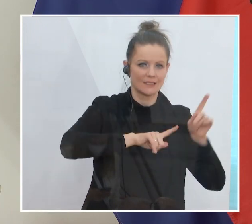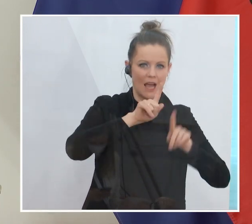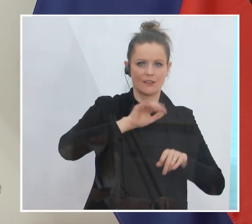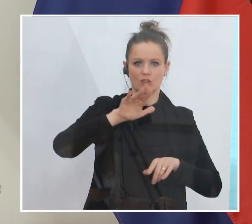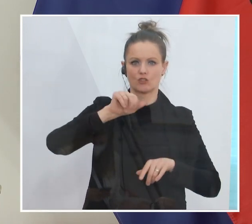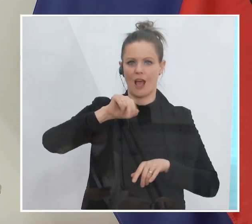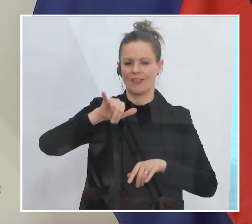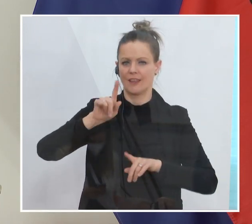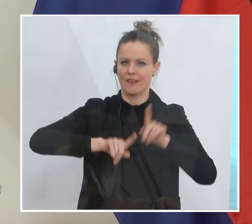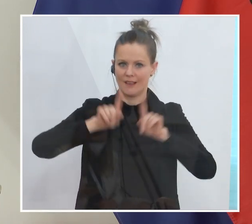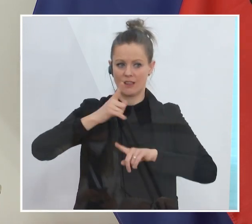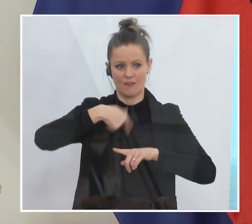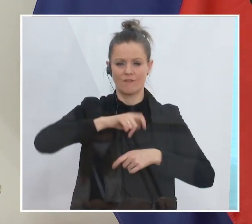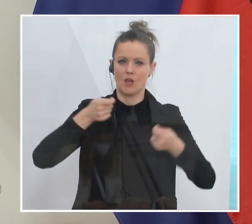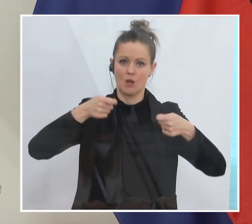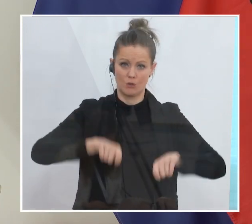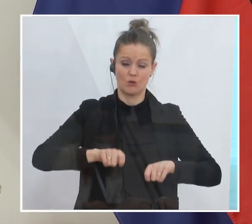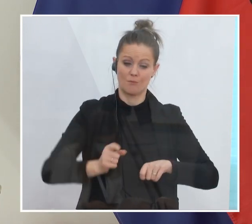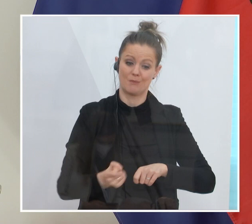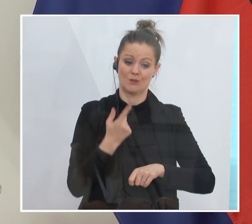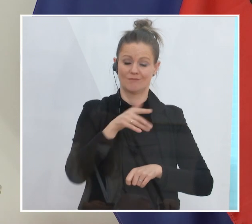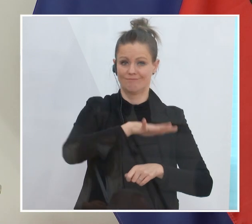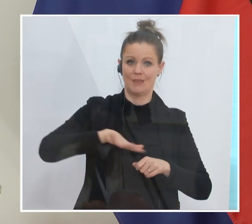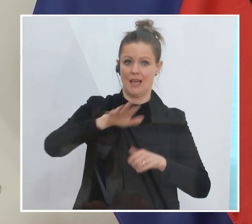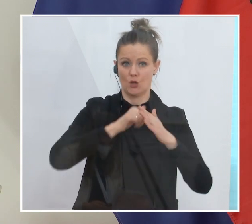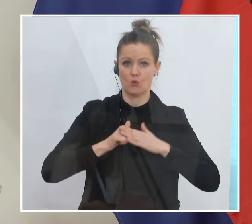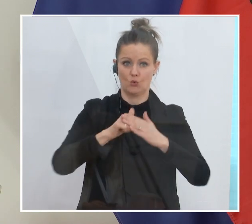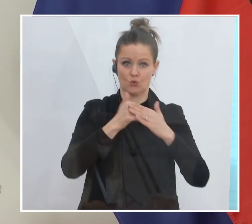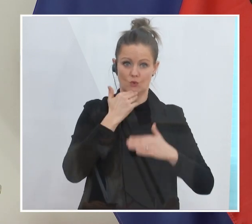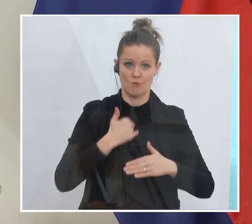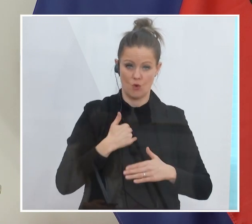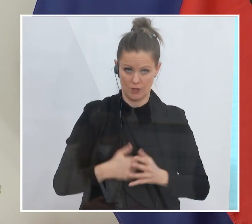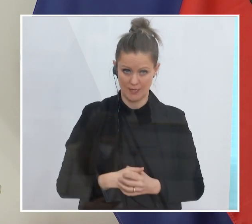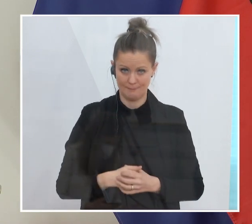wir uns dazu entschlossen, vor allem auch hier in diesem Bereich eine Unterstützung zu leisten. Das